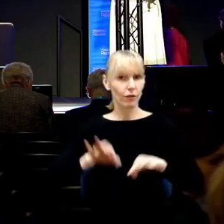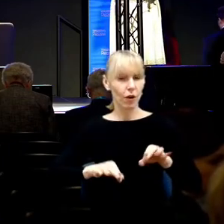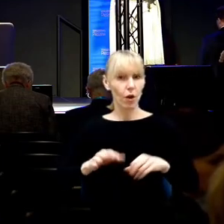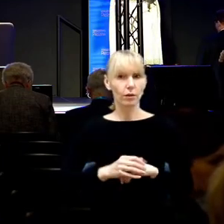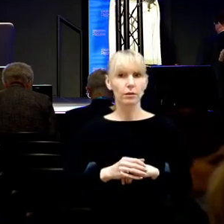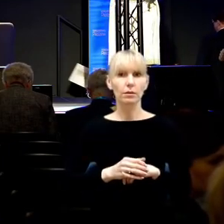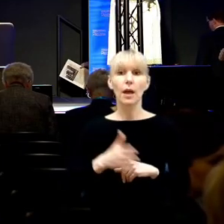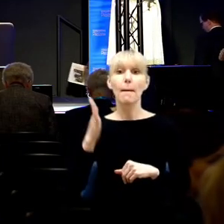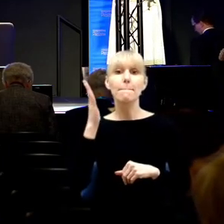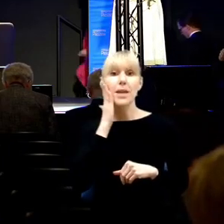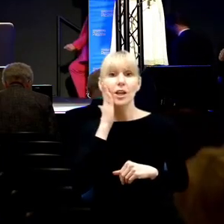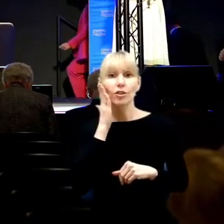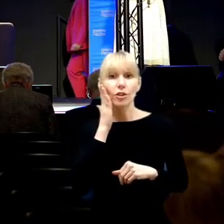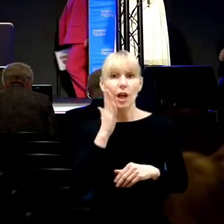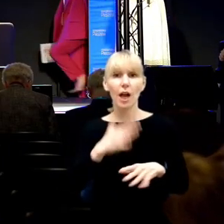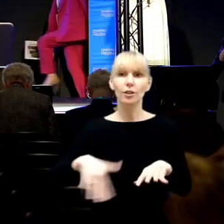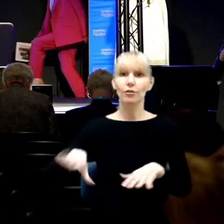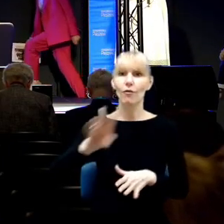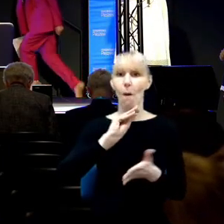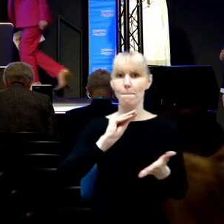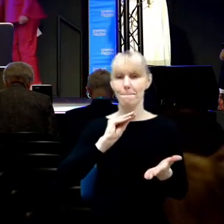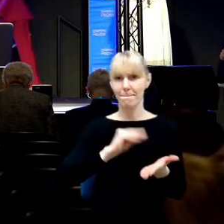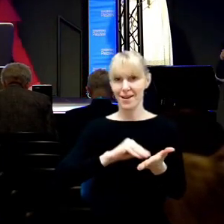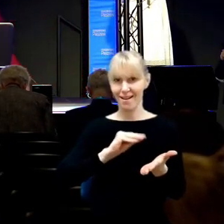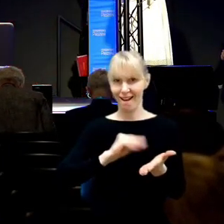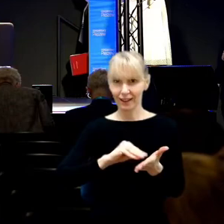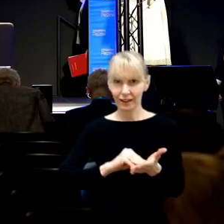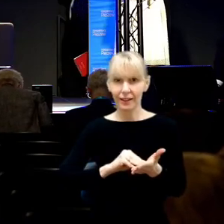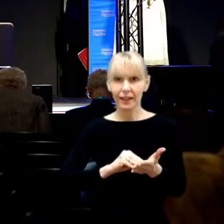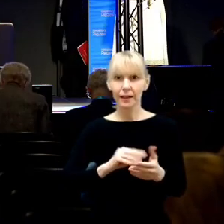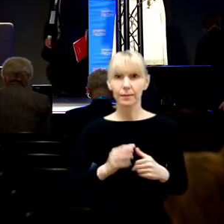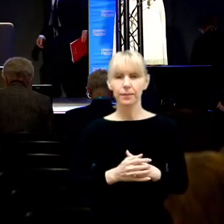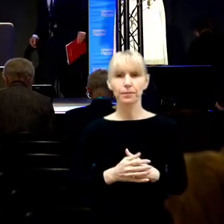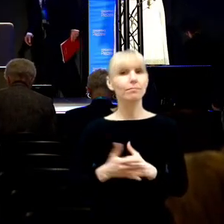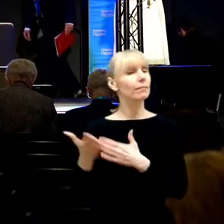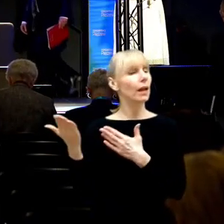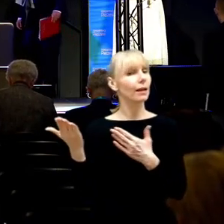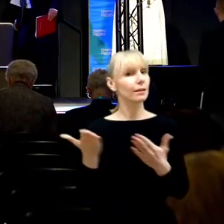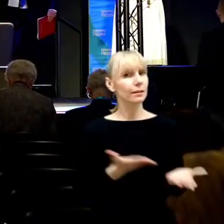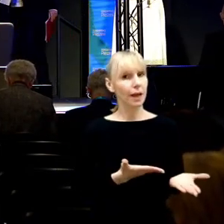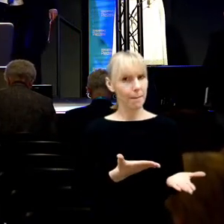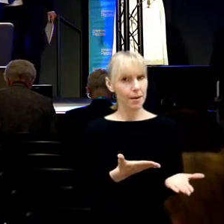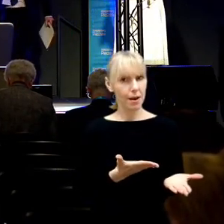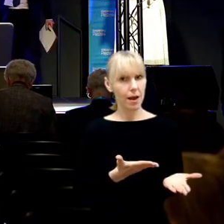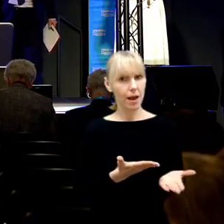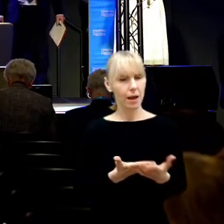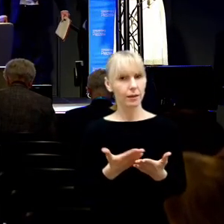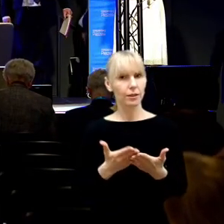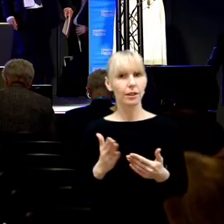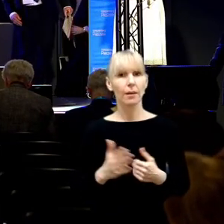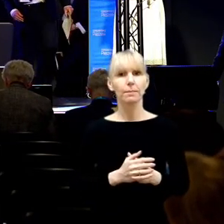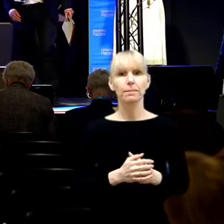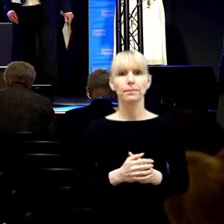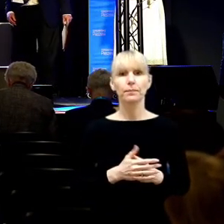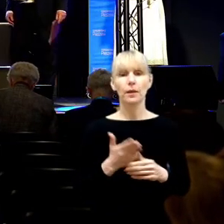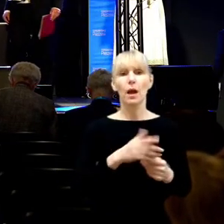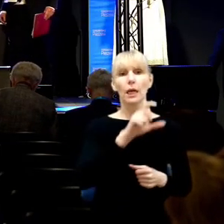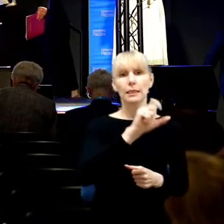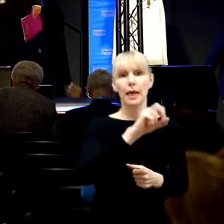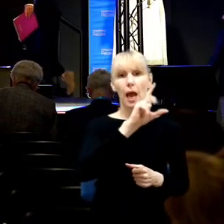Zapraszam na scenę naszych zacnych prelegentów. Pana Wojciecha Caruka, Jakuba Pyżanowskiego,